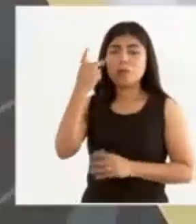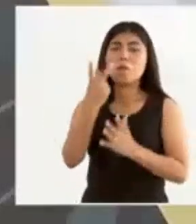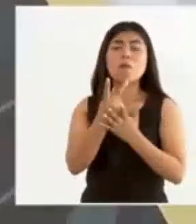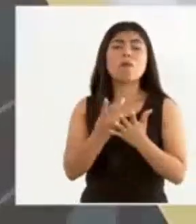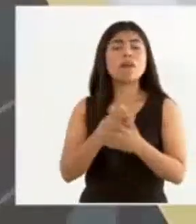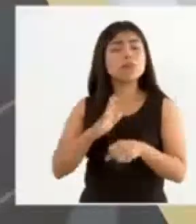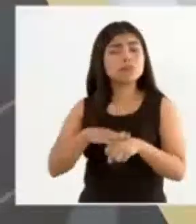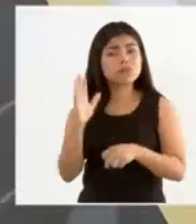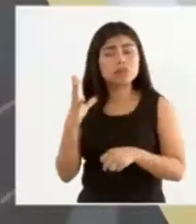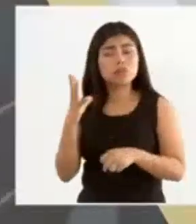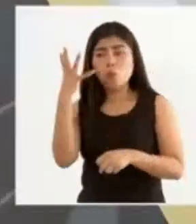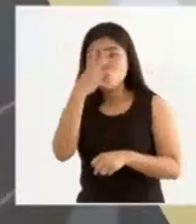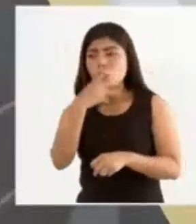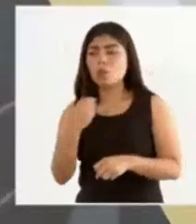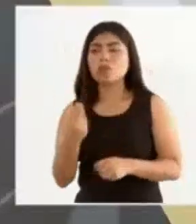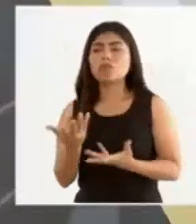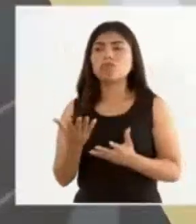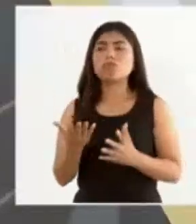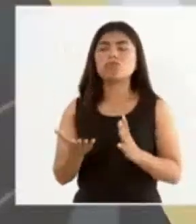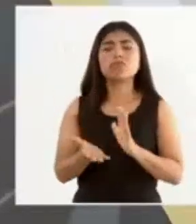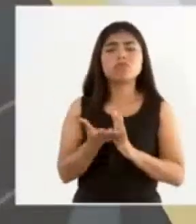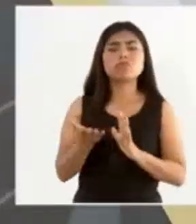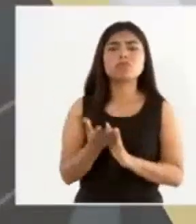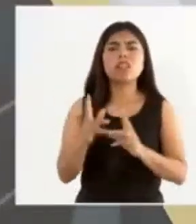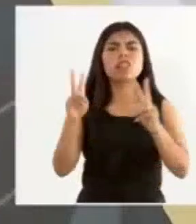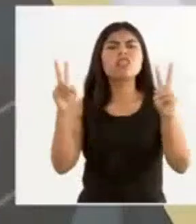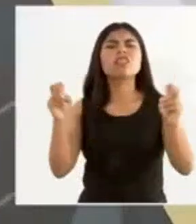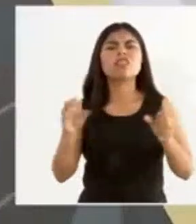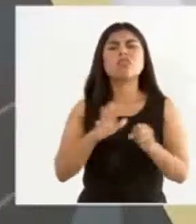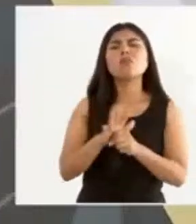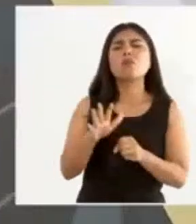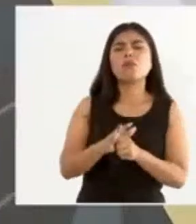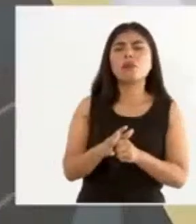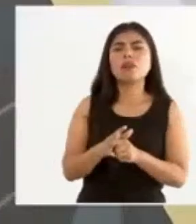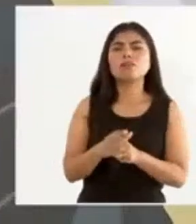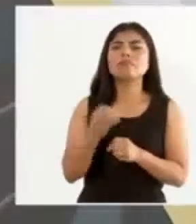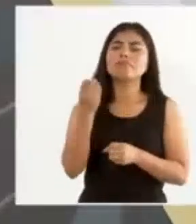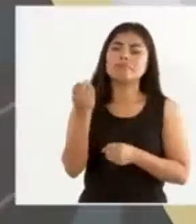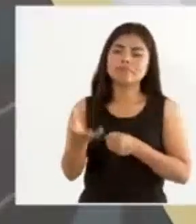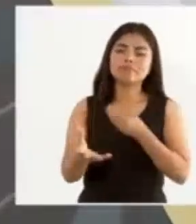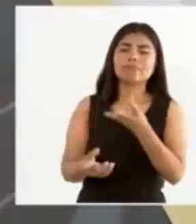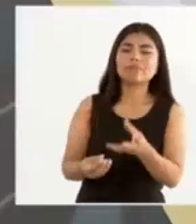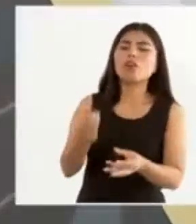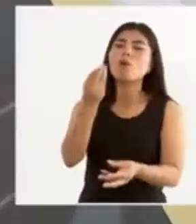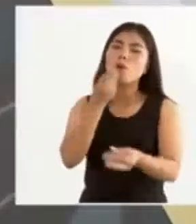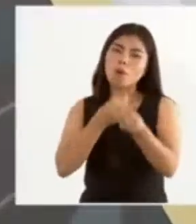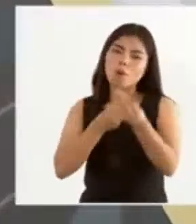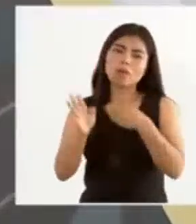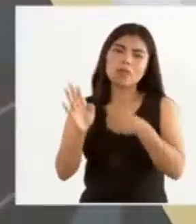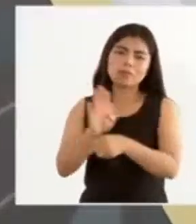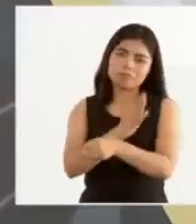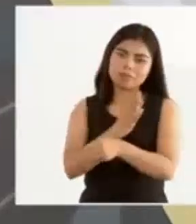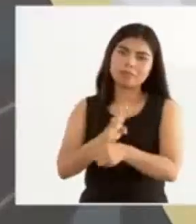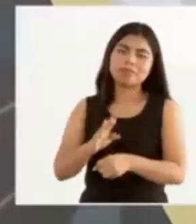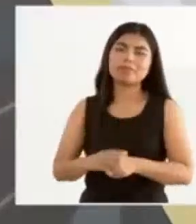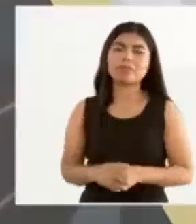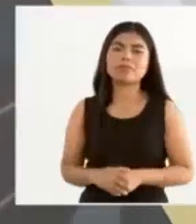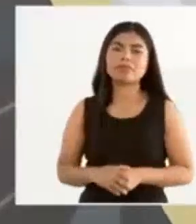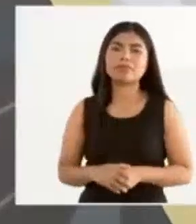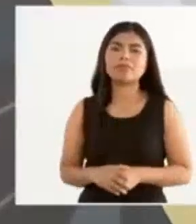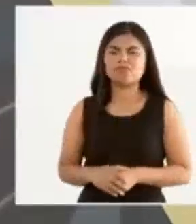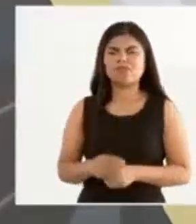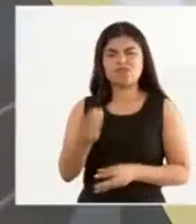la verdad, se llama Alimentación para el bienestar. Se trata de que alcancemos a